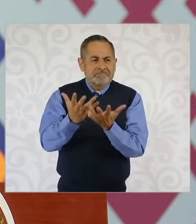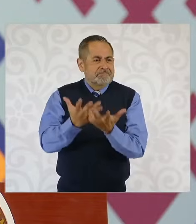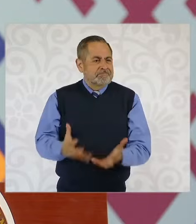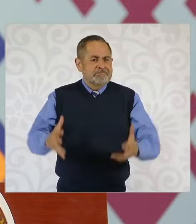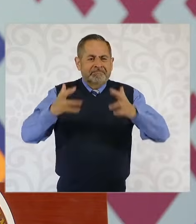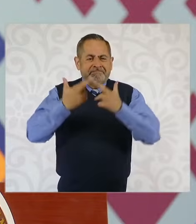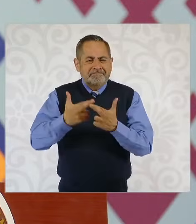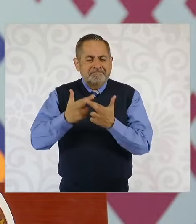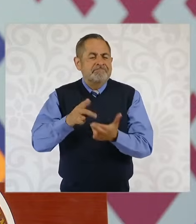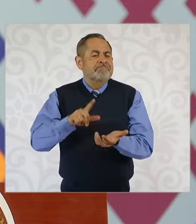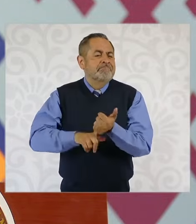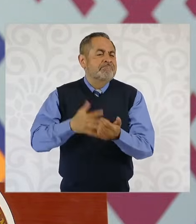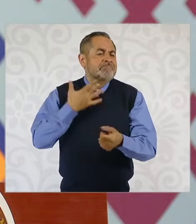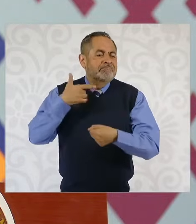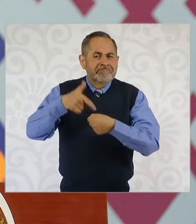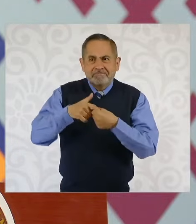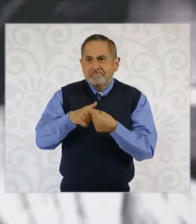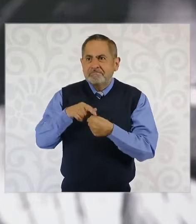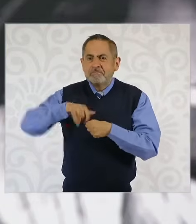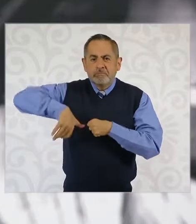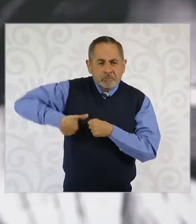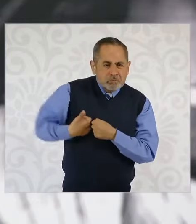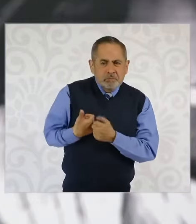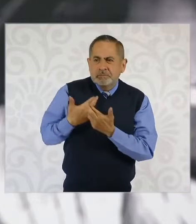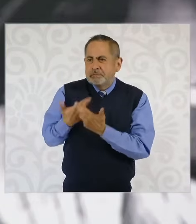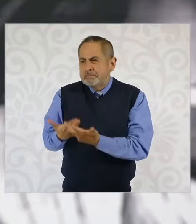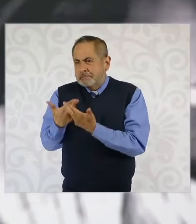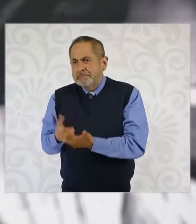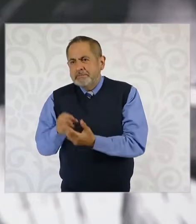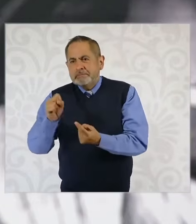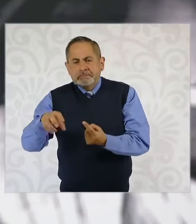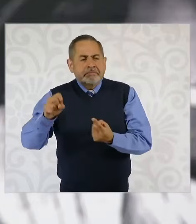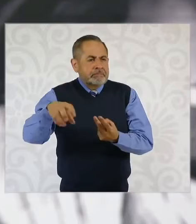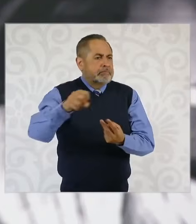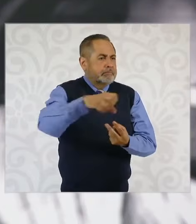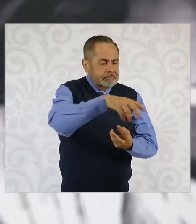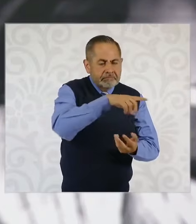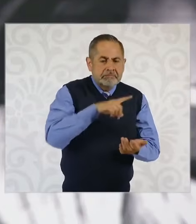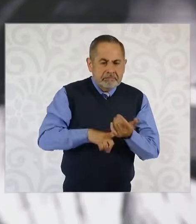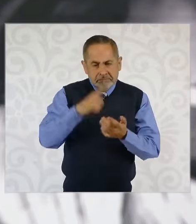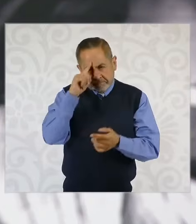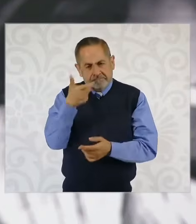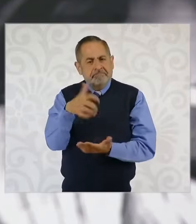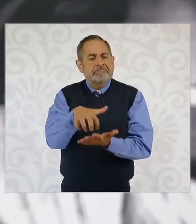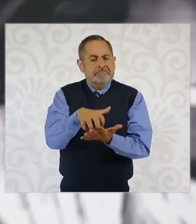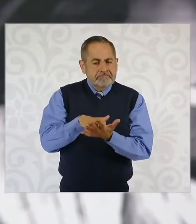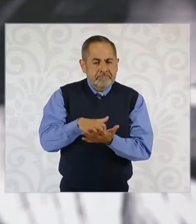del país que son crecientes y evitar los costos que nos que nos llevan la logística tiene que ser